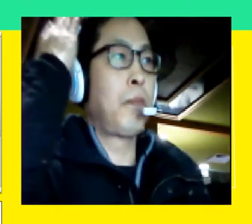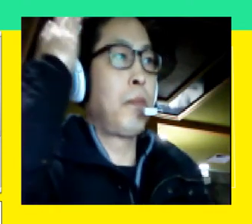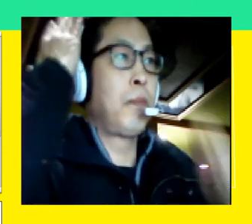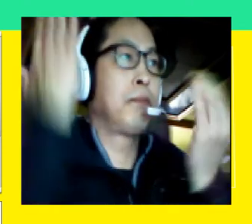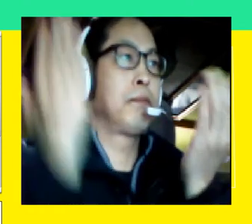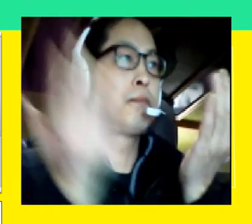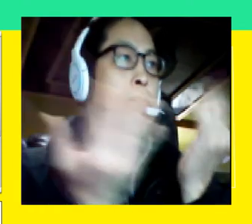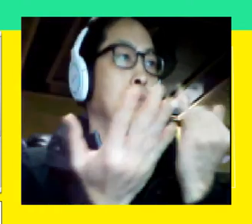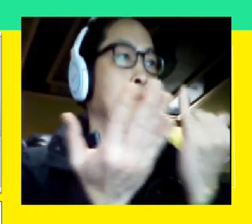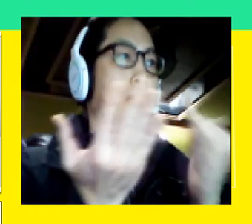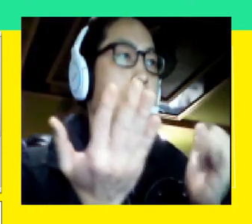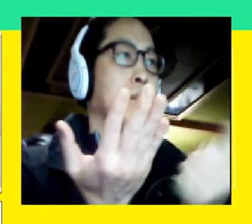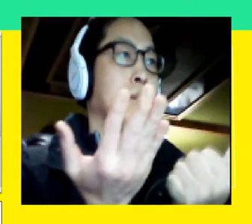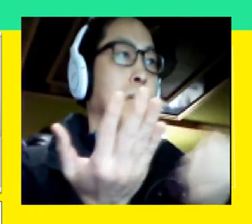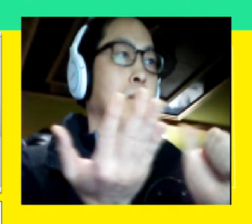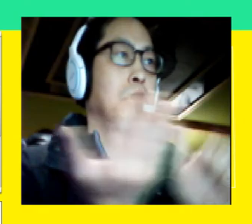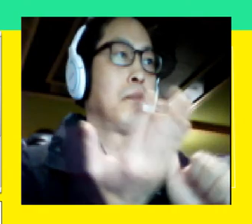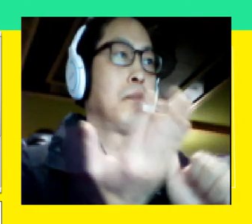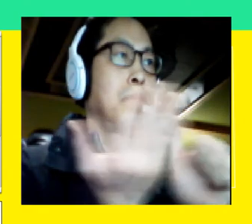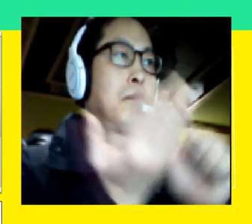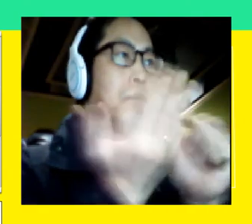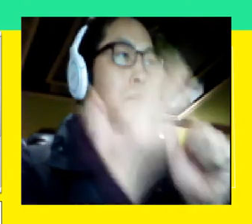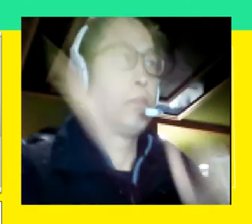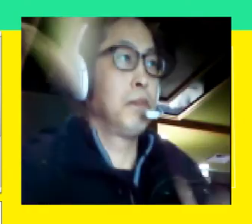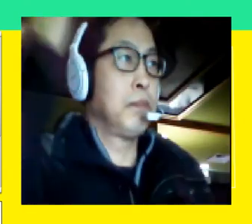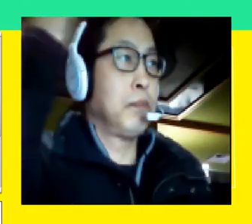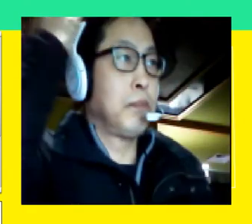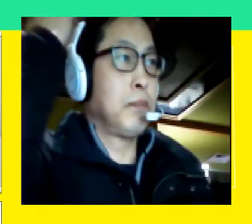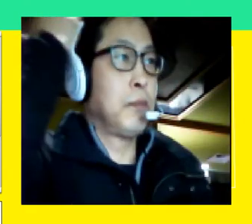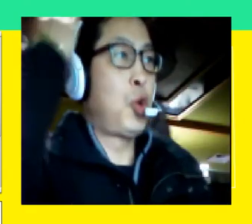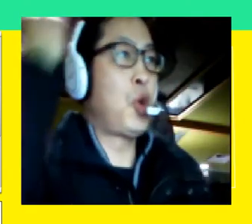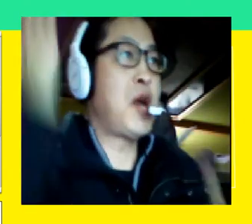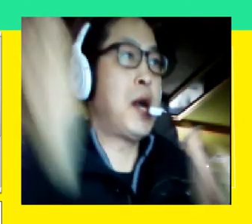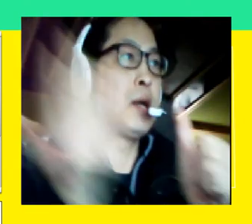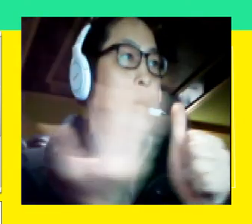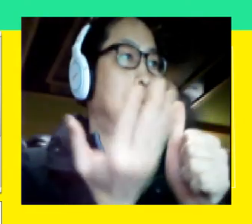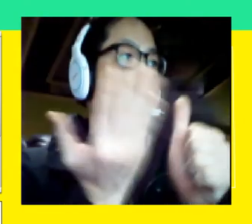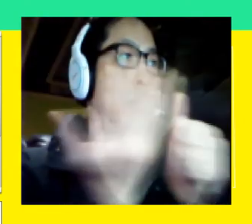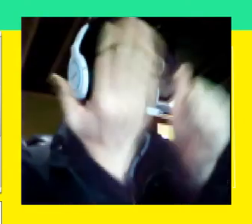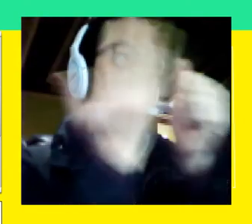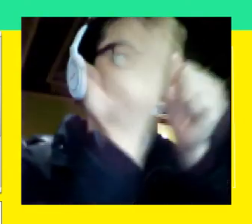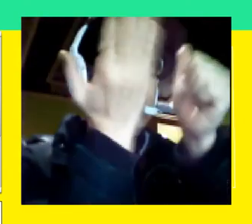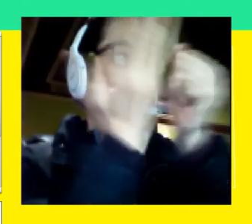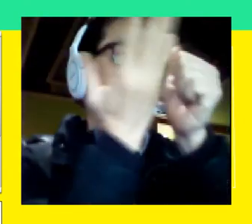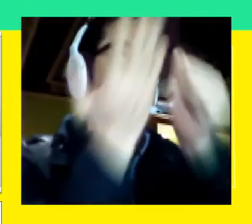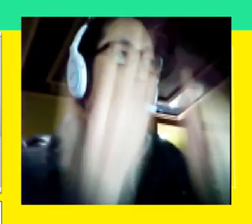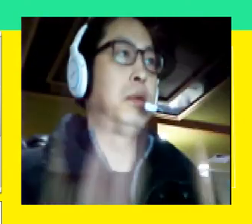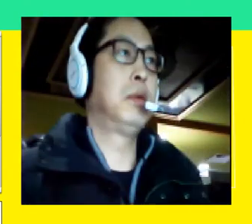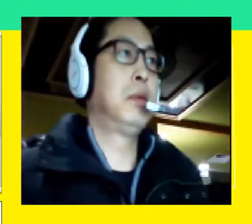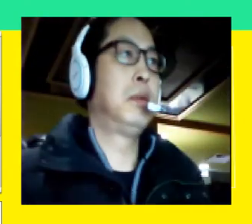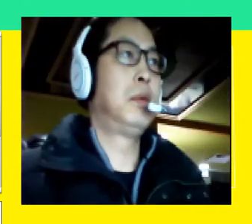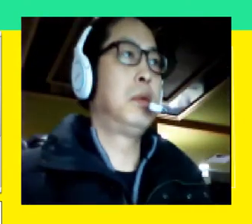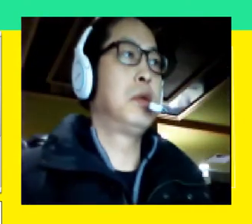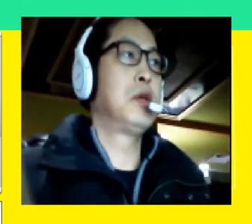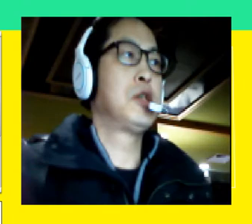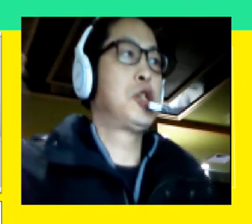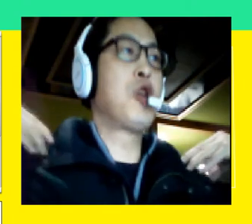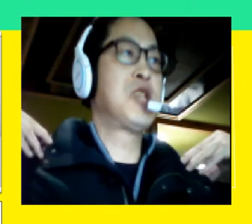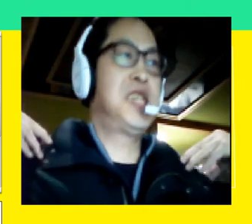교양...